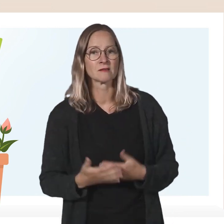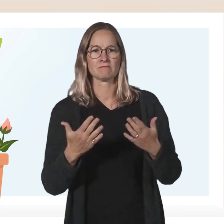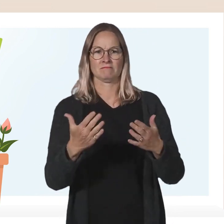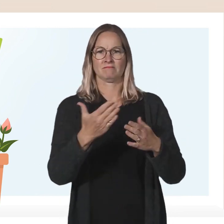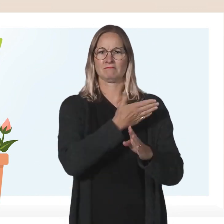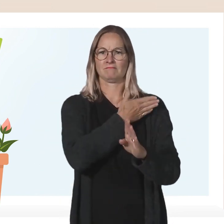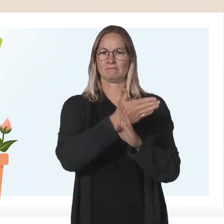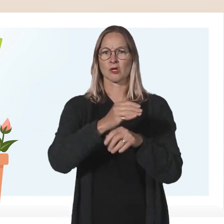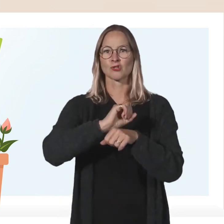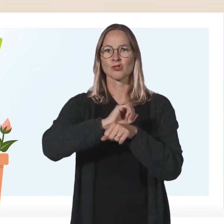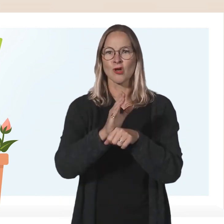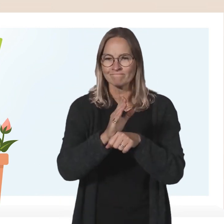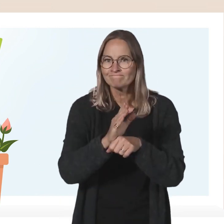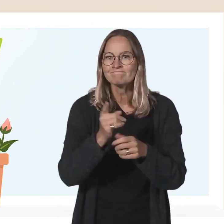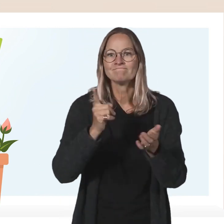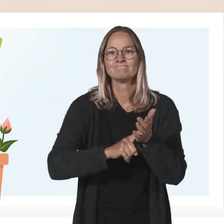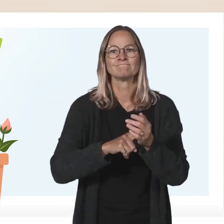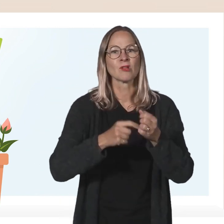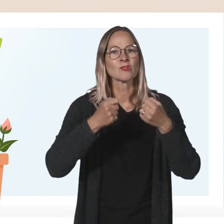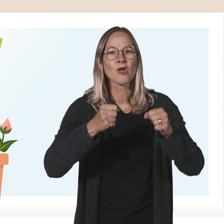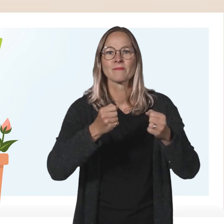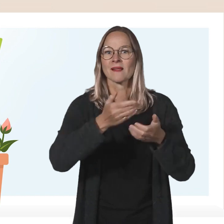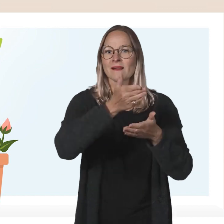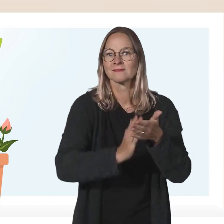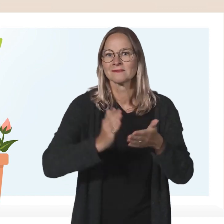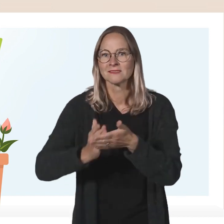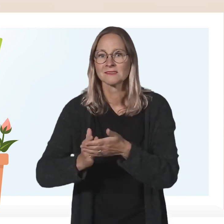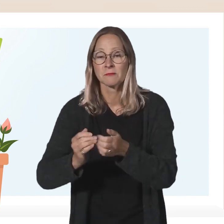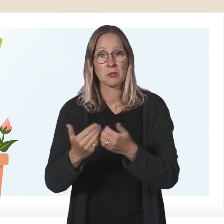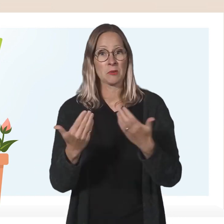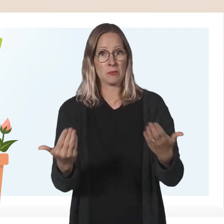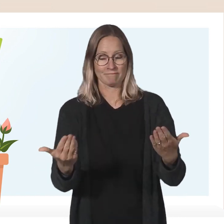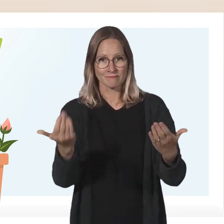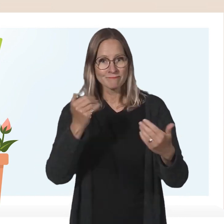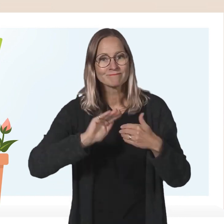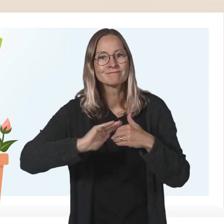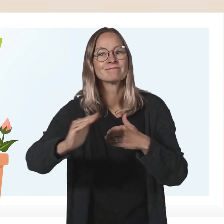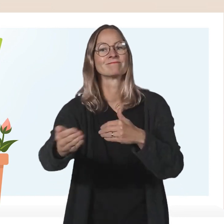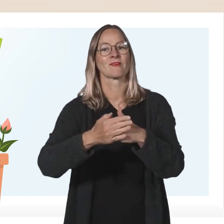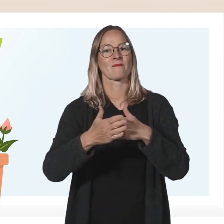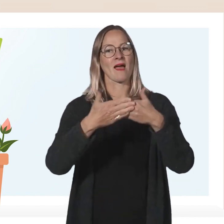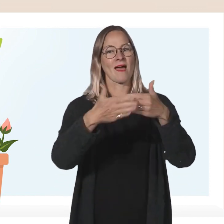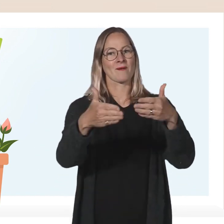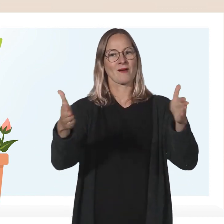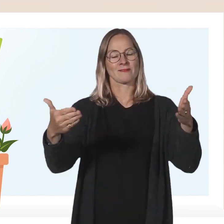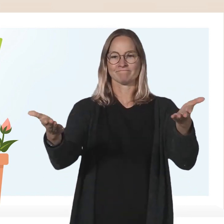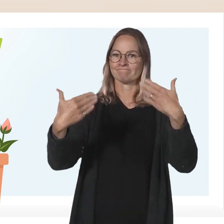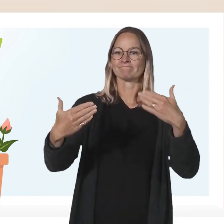Korona pakotti keskeyttämään toiminnan, mutta nyt on aika avata ovet uudelleen -